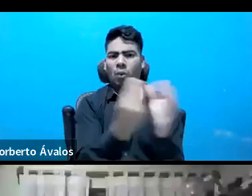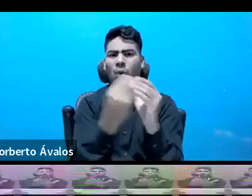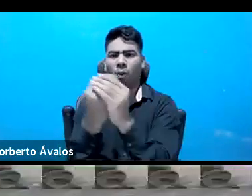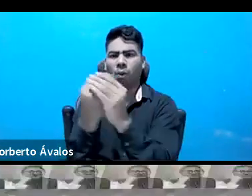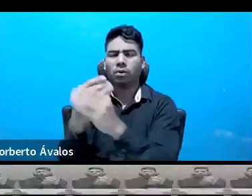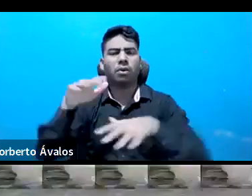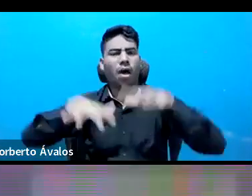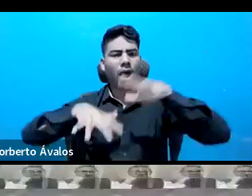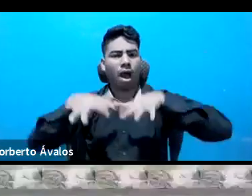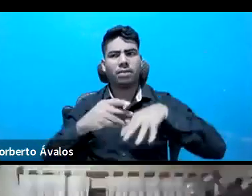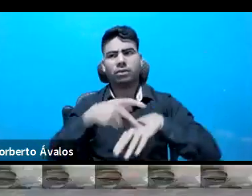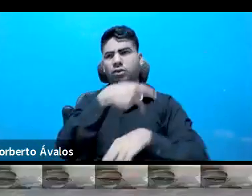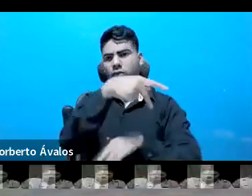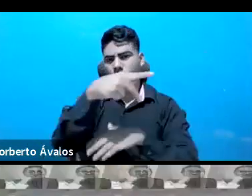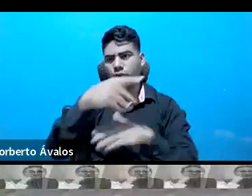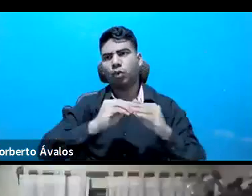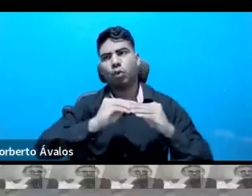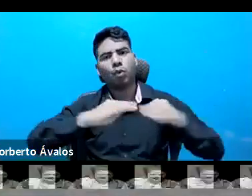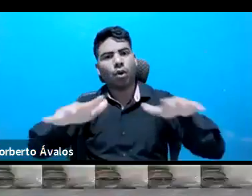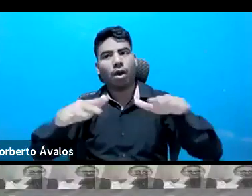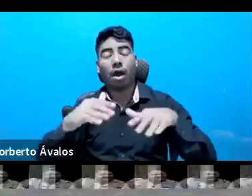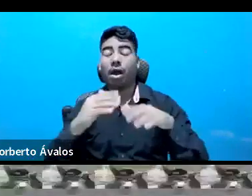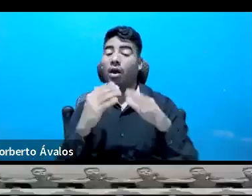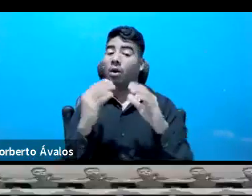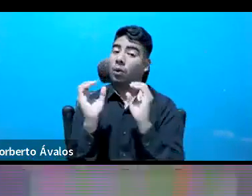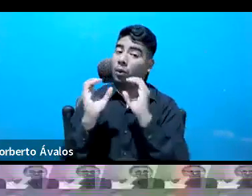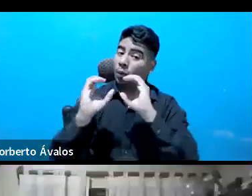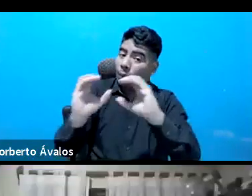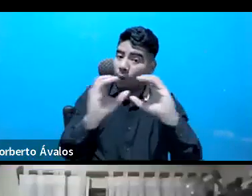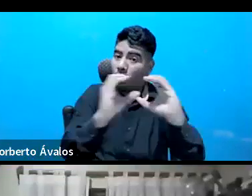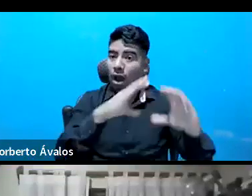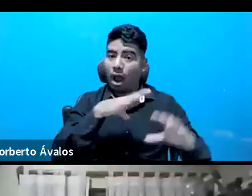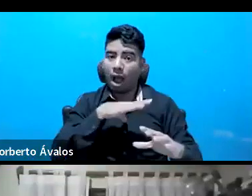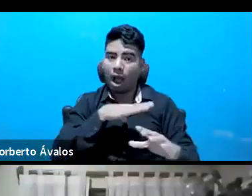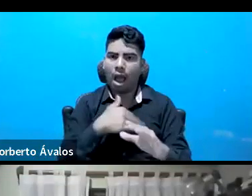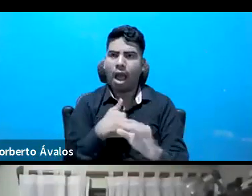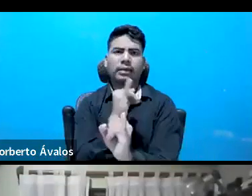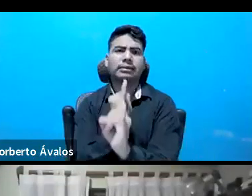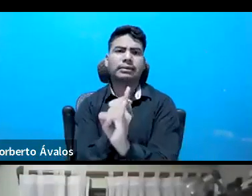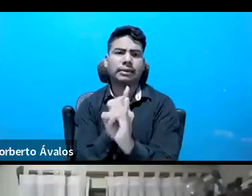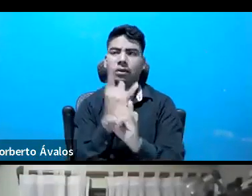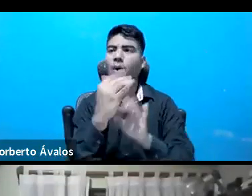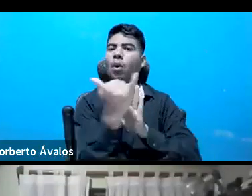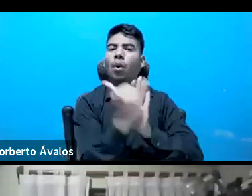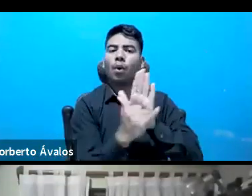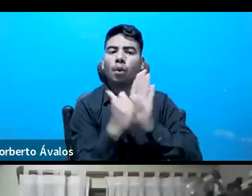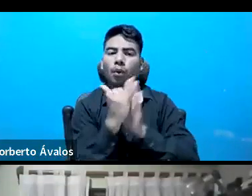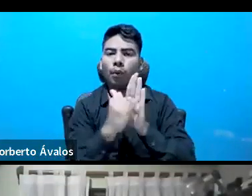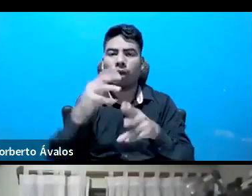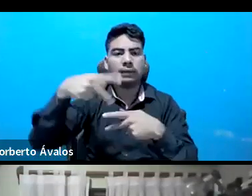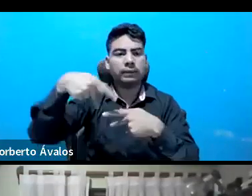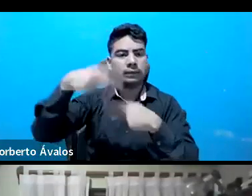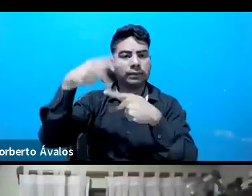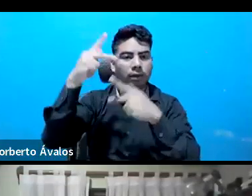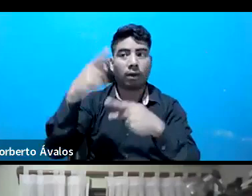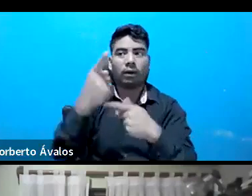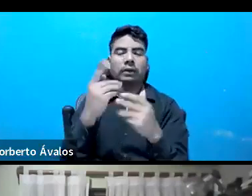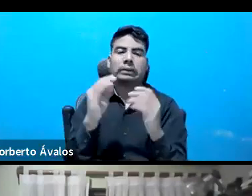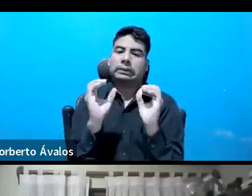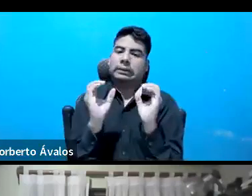algunos cursos . Hay que . Hay que tener mucho cuidado Hay que tener mucho cuidado con los cursos que ahora hay en línea hay en línea. De pronto Oyuno